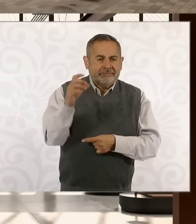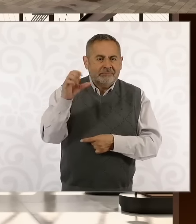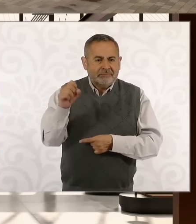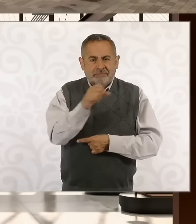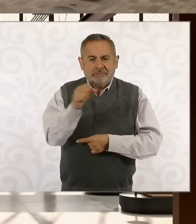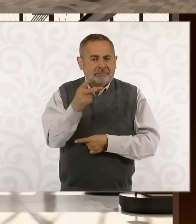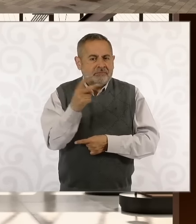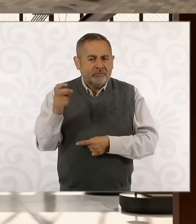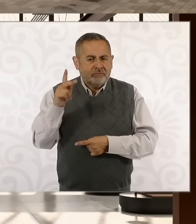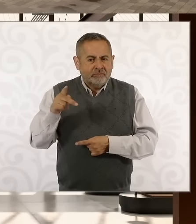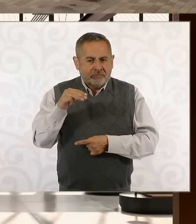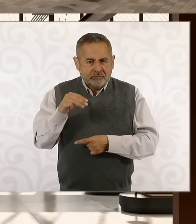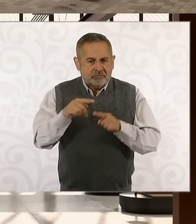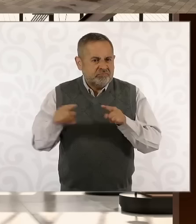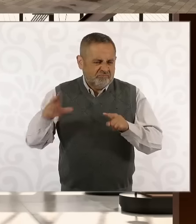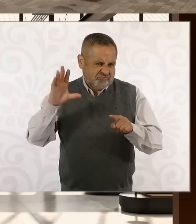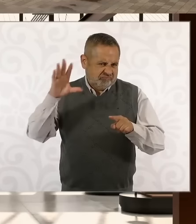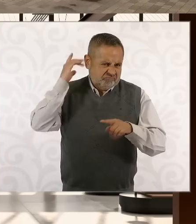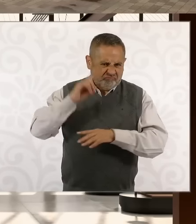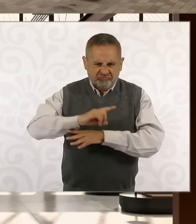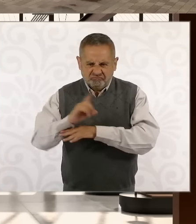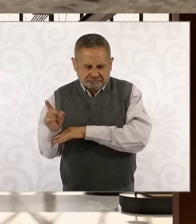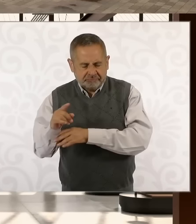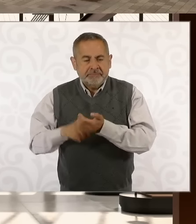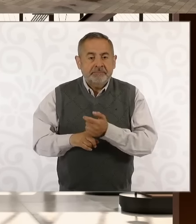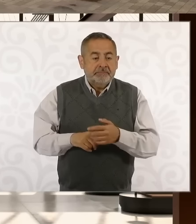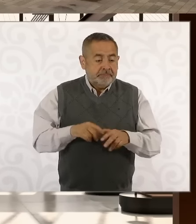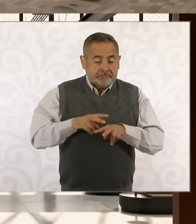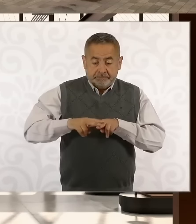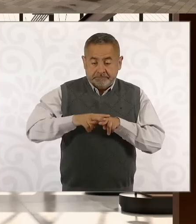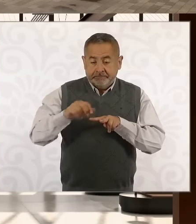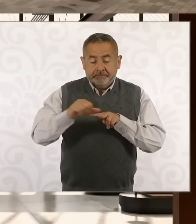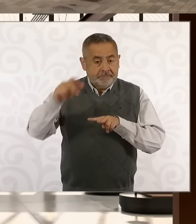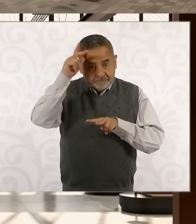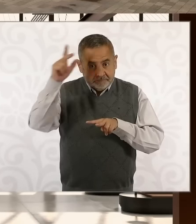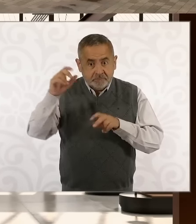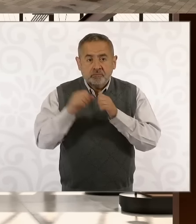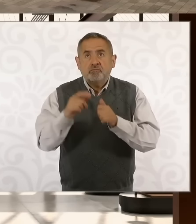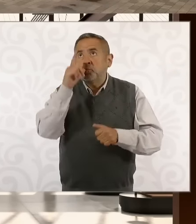México, Pachuca, que ahorita también eh mostraré, eh son trenes eléctricos. El resto de las redes